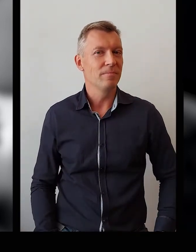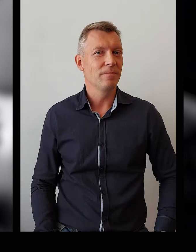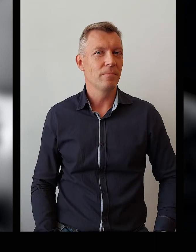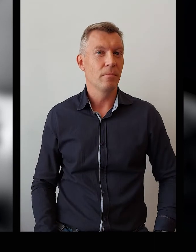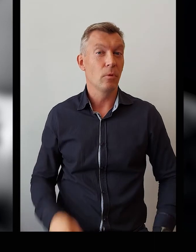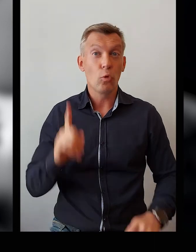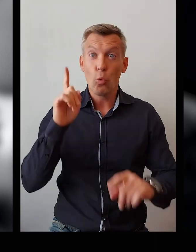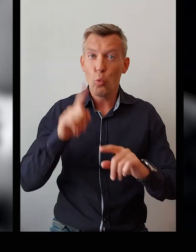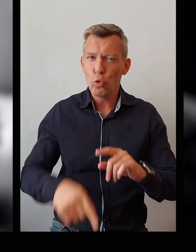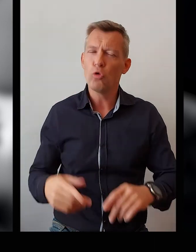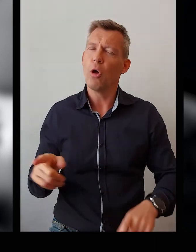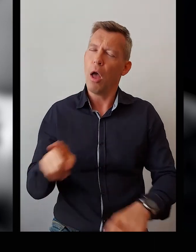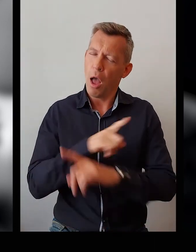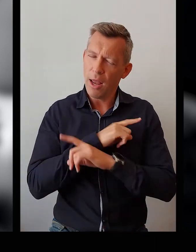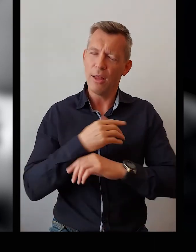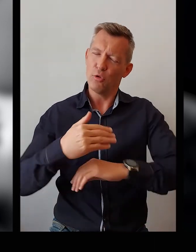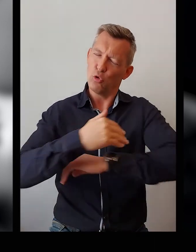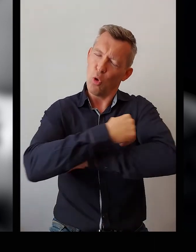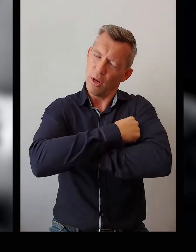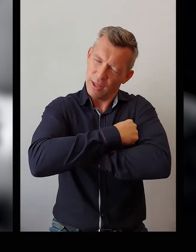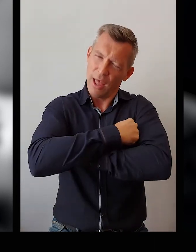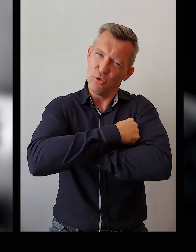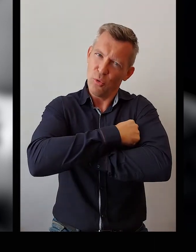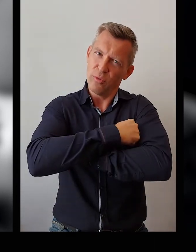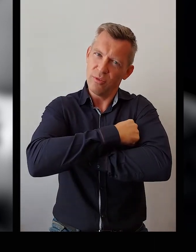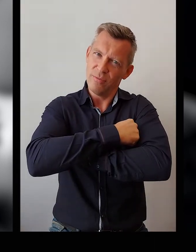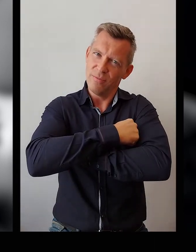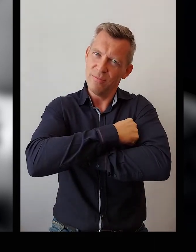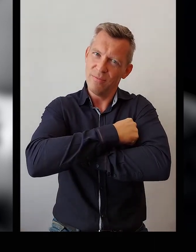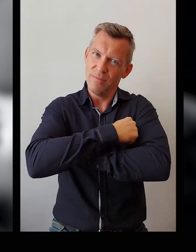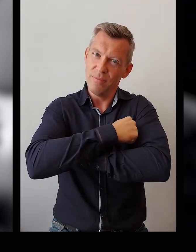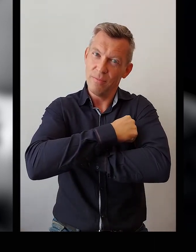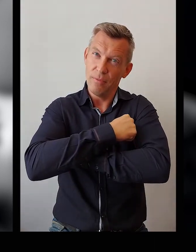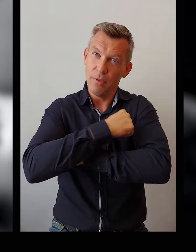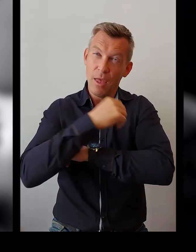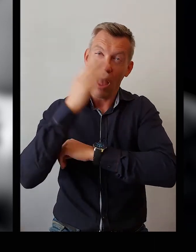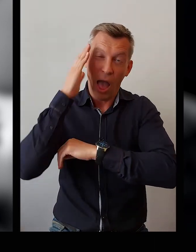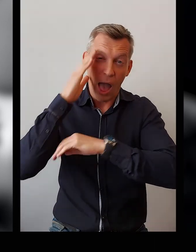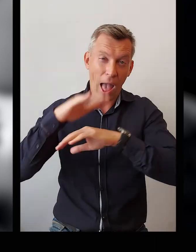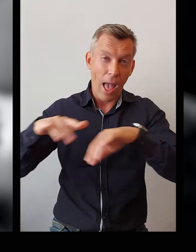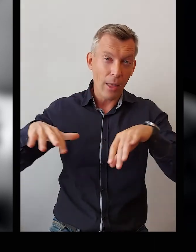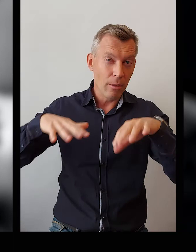az utolsó halálos szorításhoz ellebegő ágyhoz,